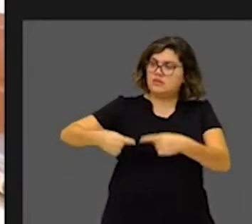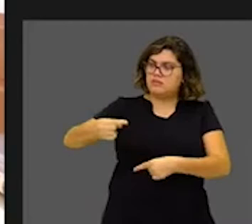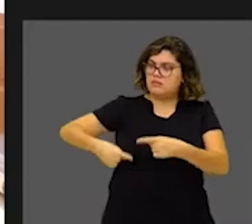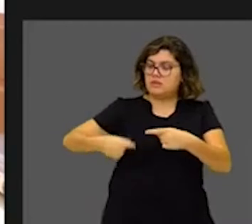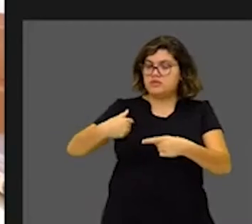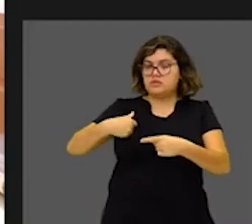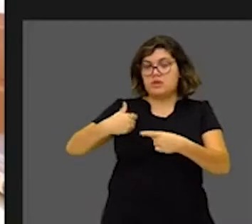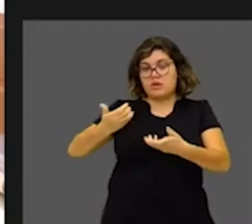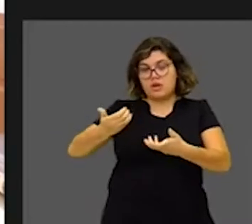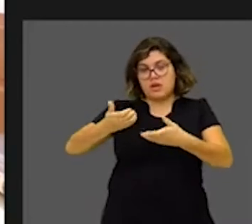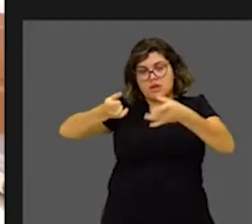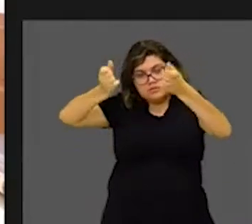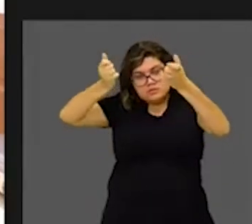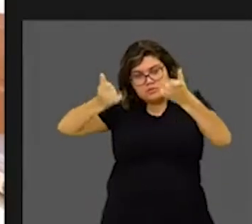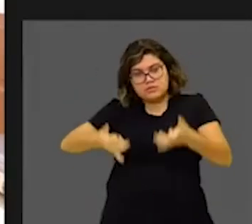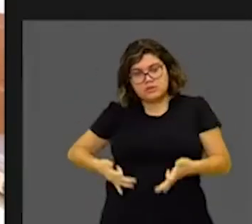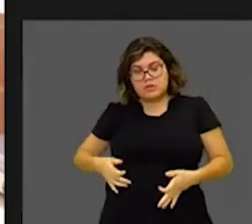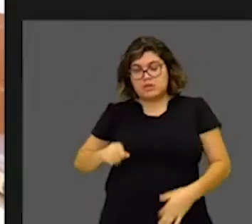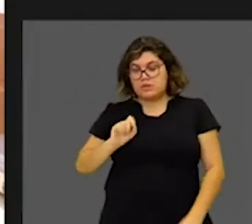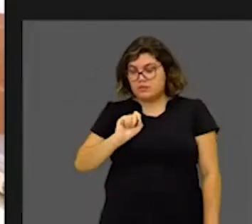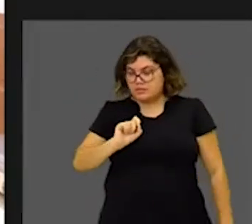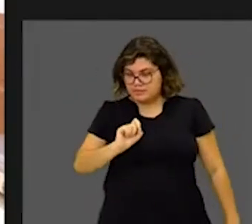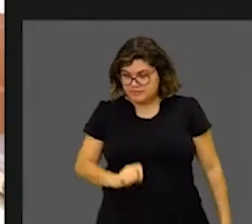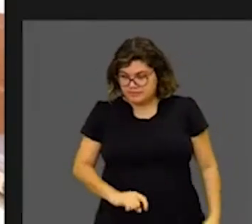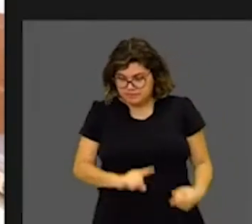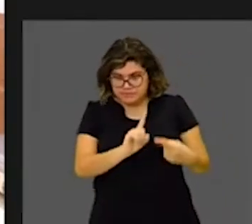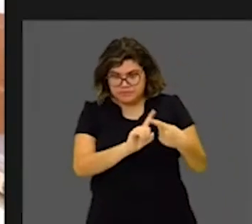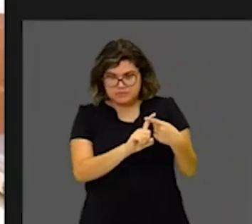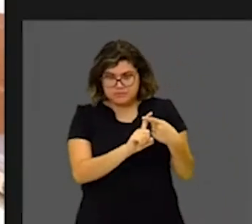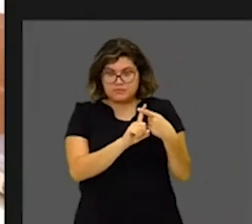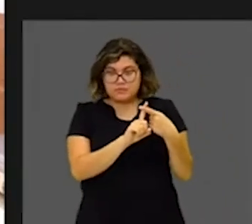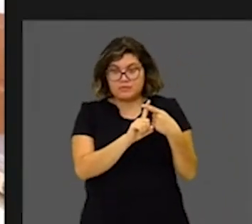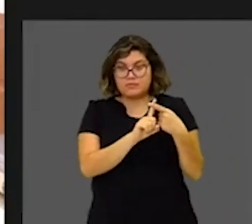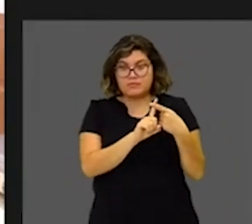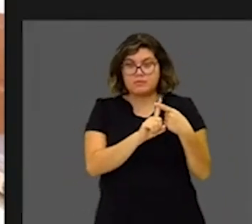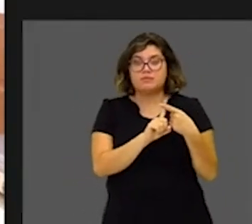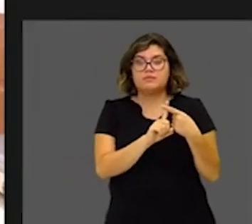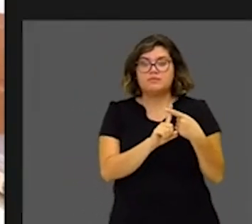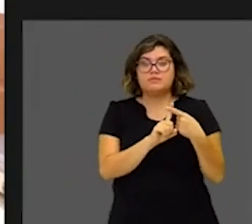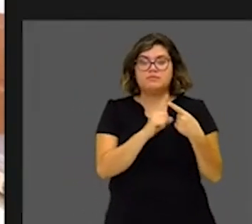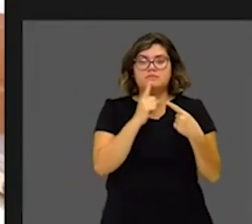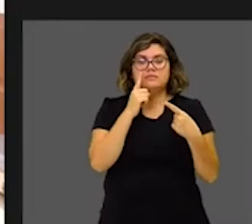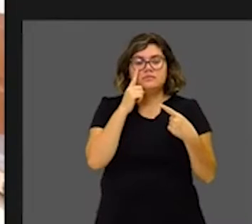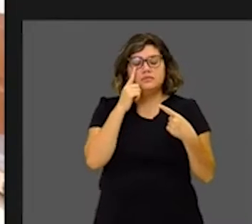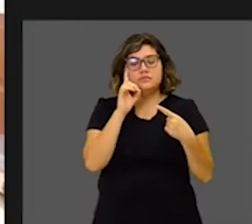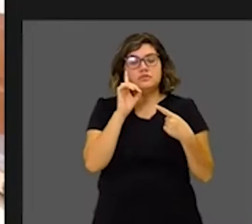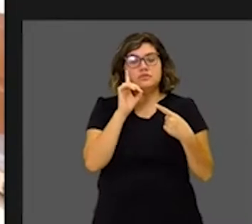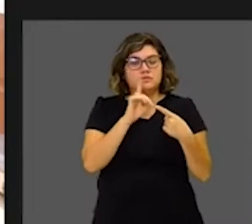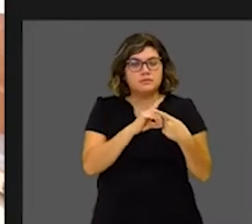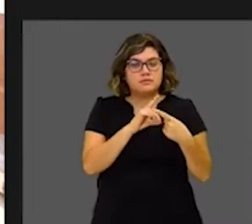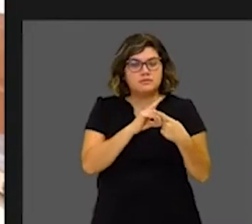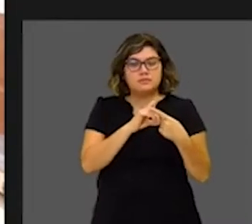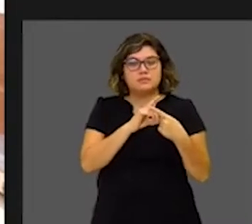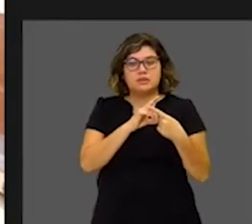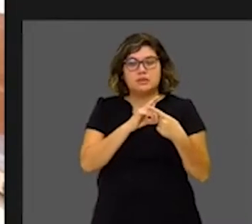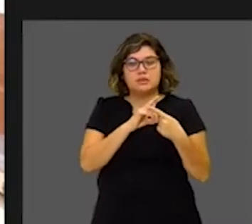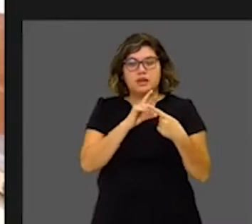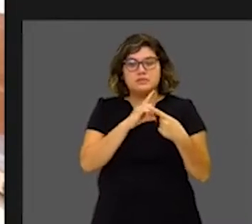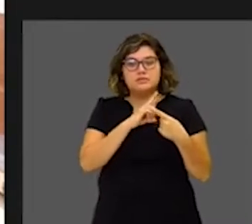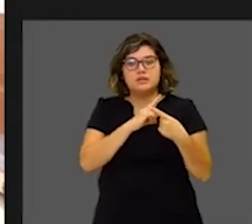de explicitar só a primeira delas é de fato nós estamos de fato é diante de uma falta no Terra